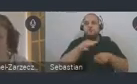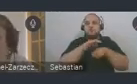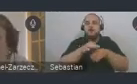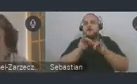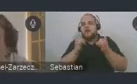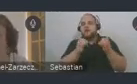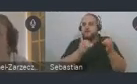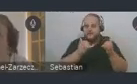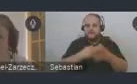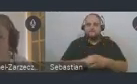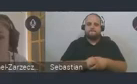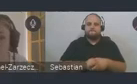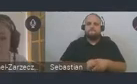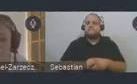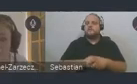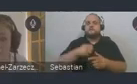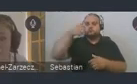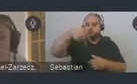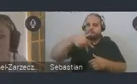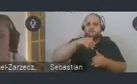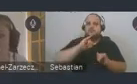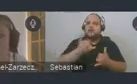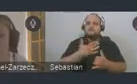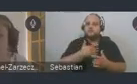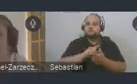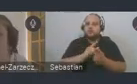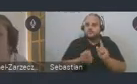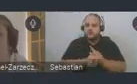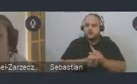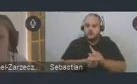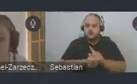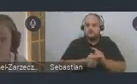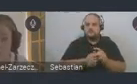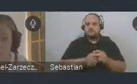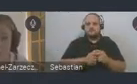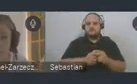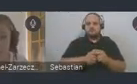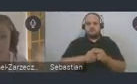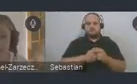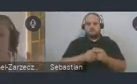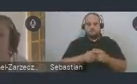Przede wszystkim jakie mamy rodzaje spotkań, które pomagają cyfrowym debiutantom się uczyć?